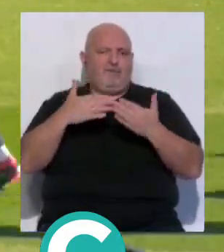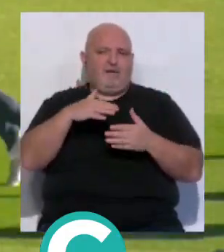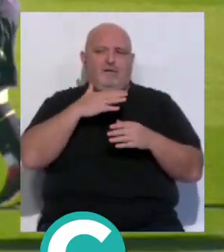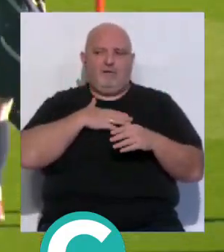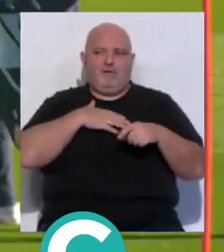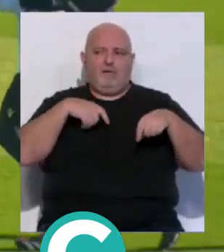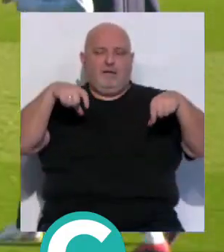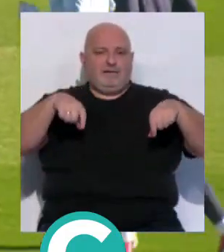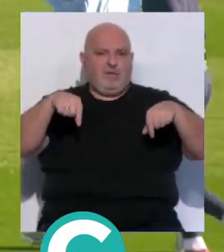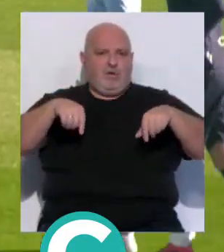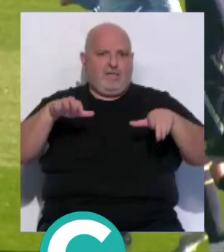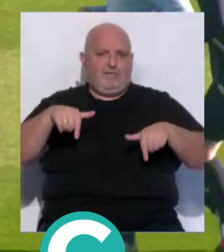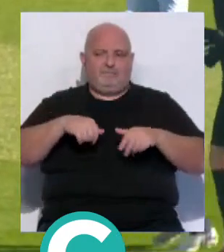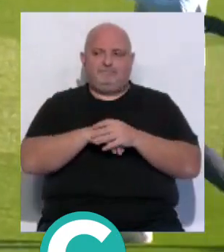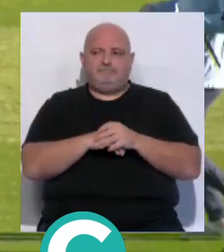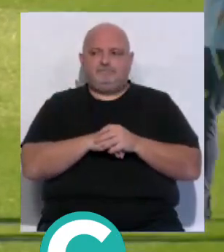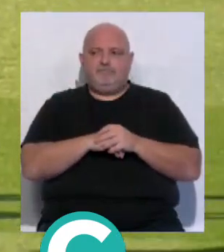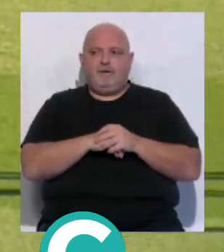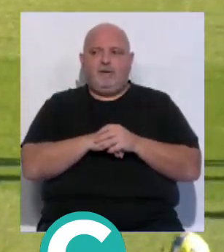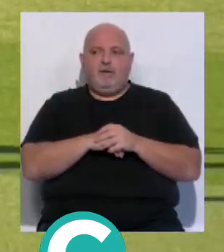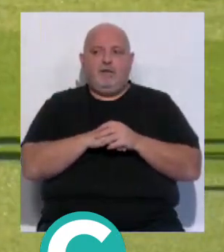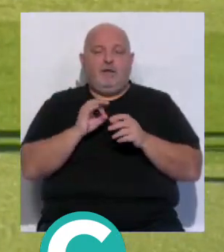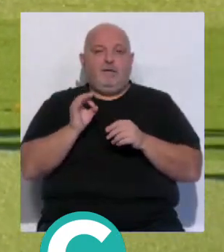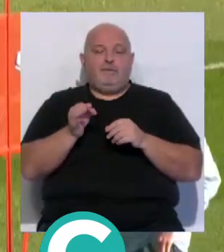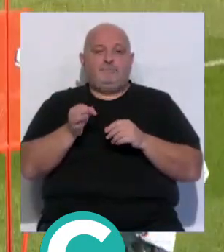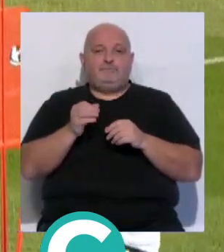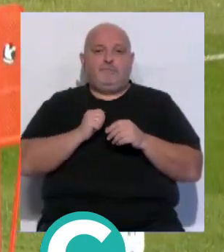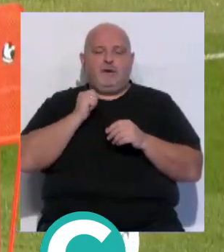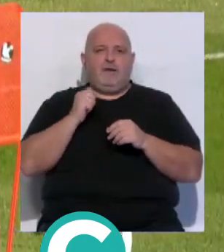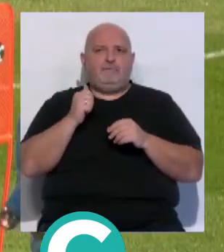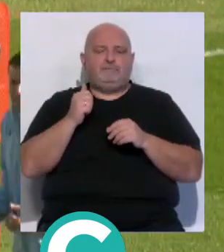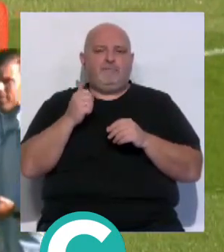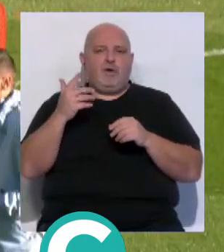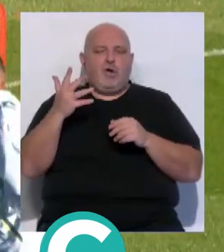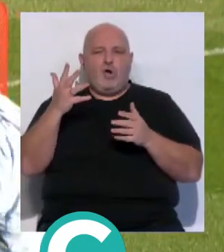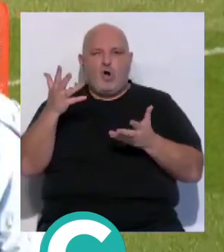en el nuevo mirandilla la verdad que estamos hablando de la ola de frío en España pero